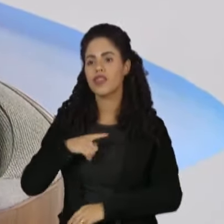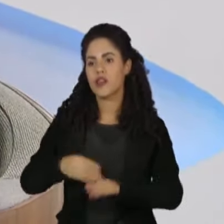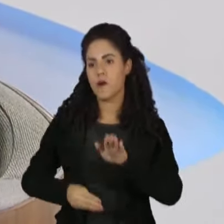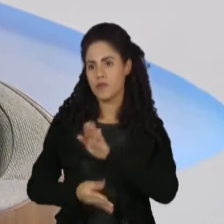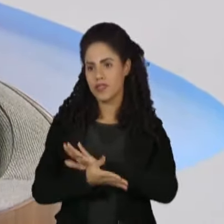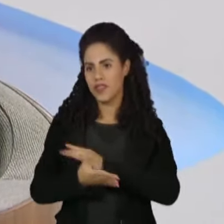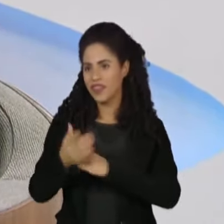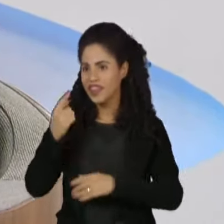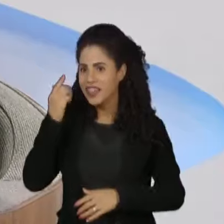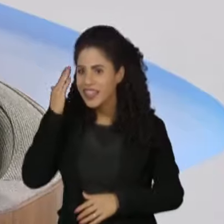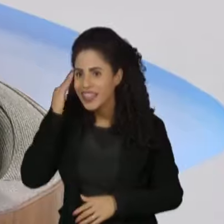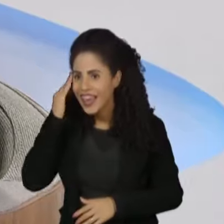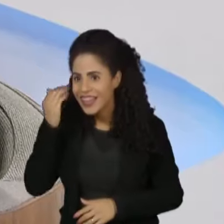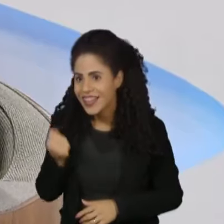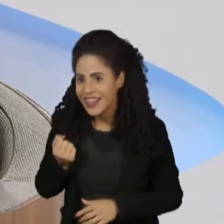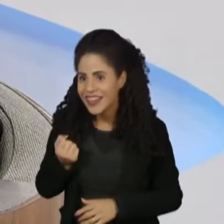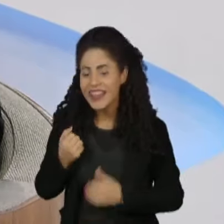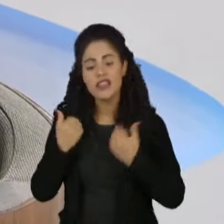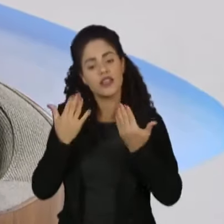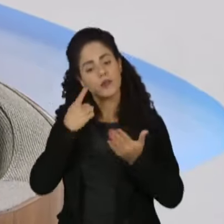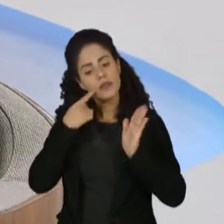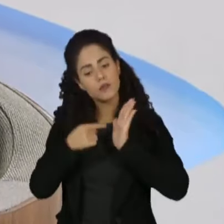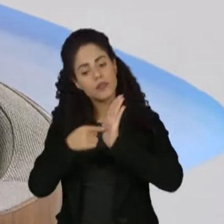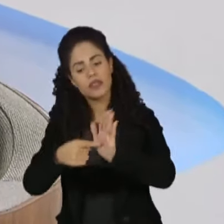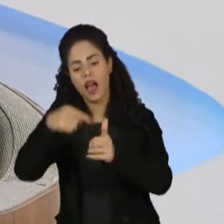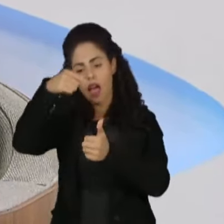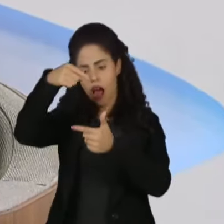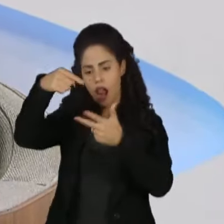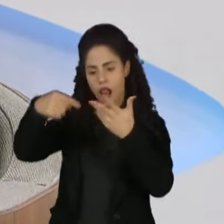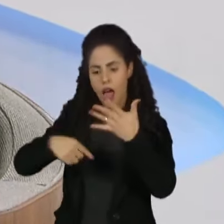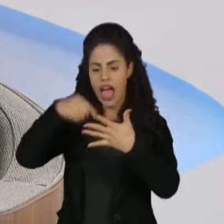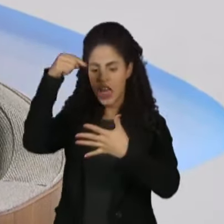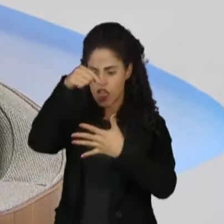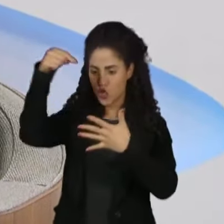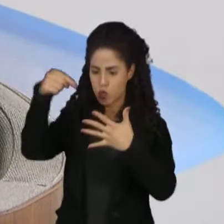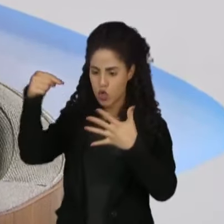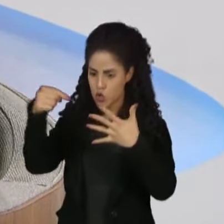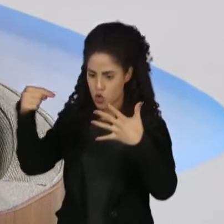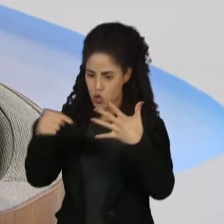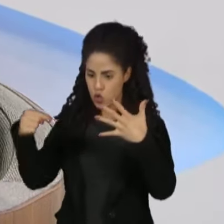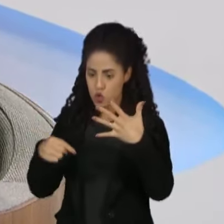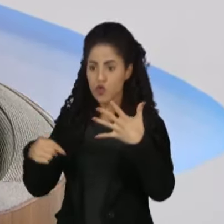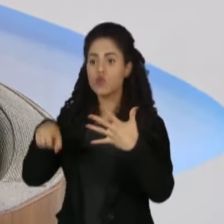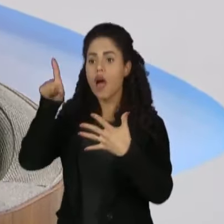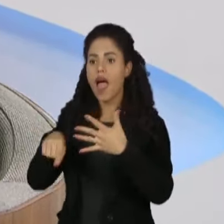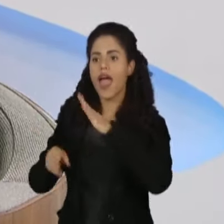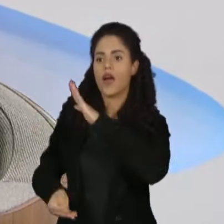isso relativiza na prática O que é uma narrativa de corrupção e o como que é essa narrativa muitas